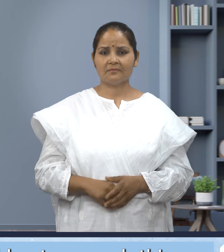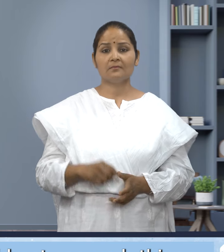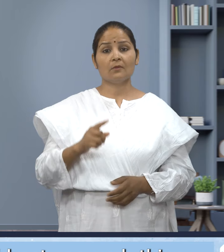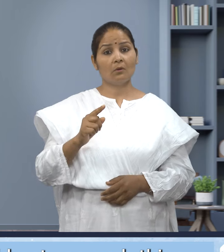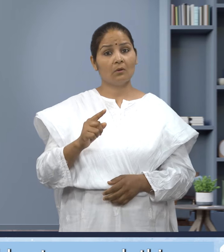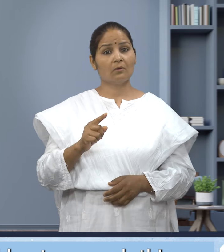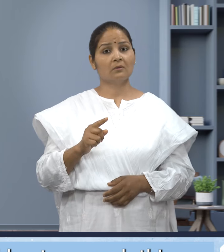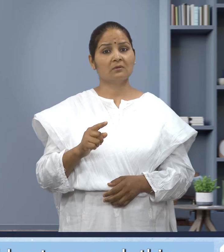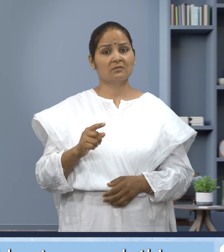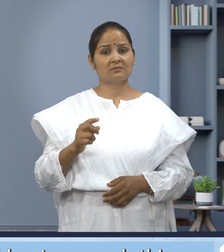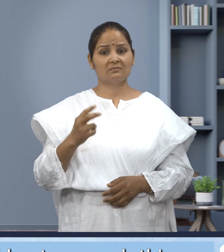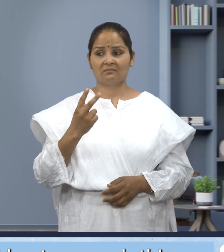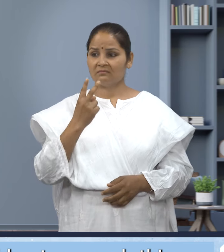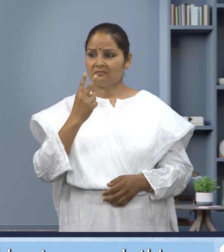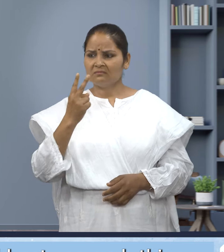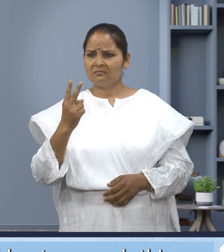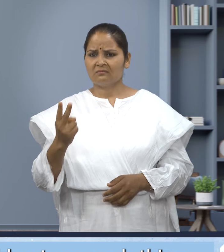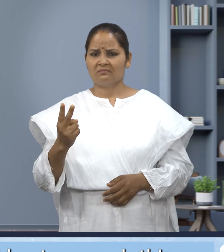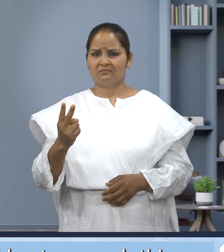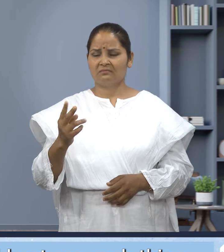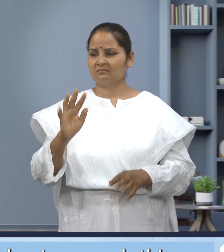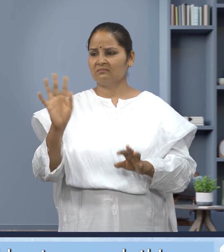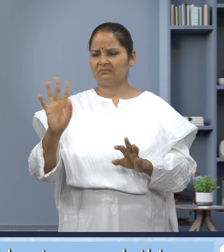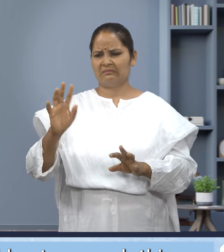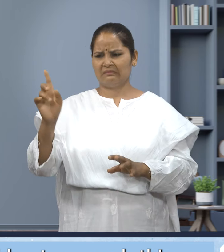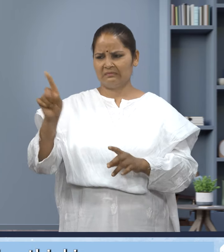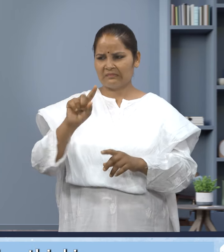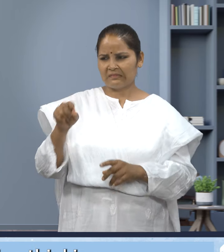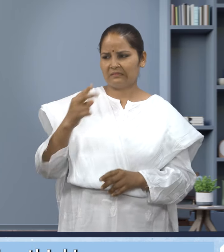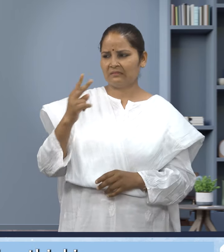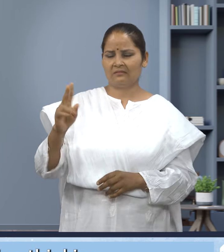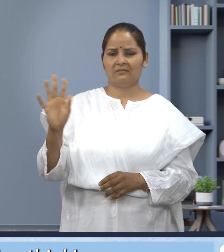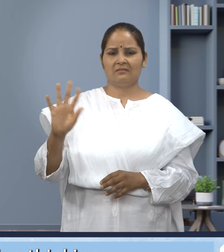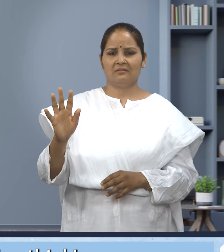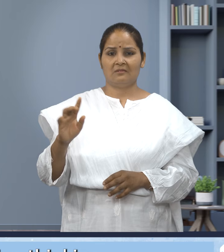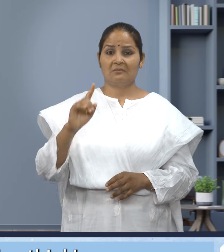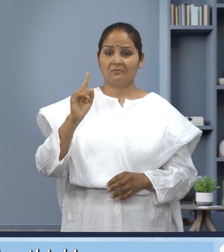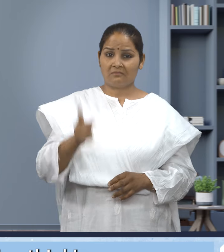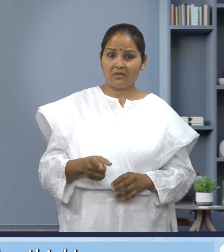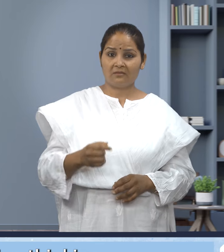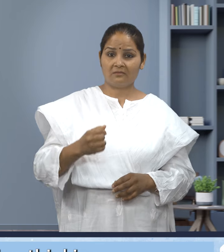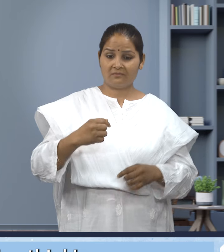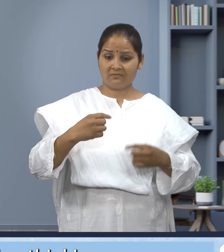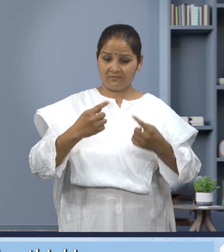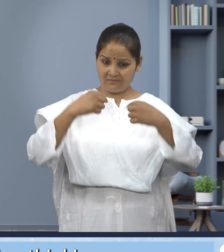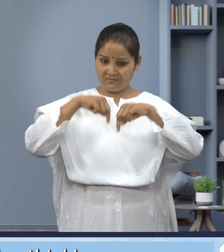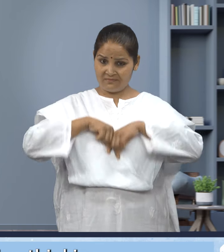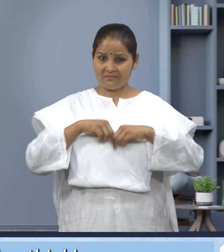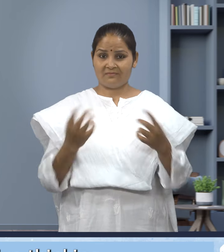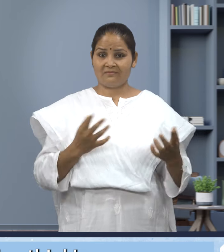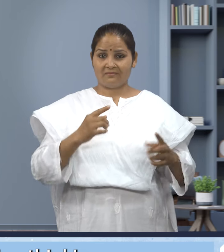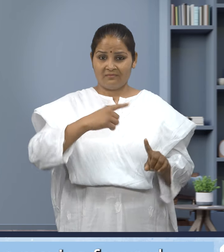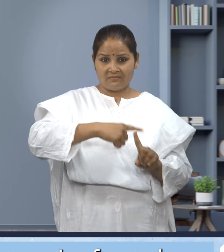అలాగే అలాంటి దృశ్యాలను కూడా చూడకూడదు. కానీ మన సకారాత్మక పాజిటివ్ ఆలోచనలతో